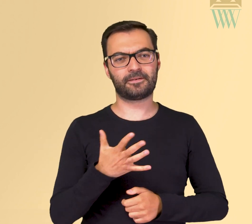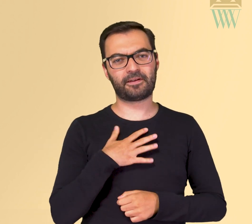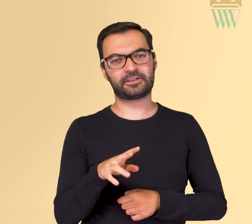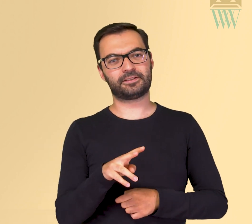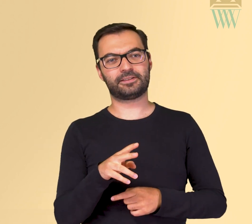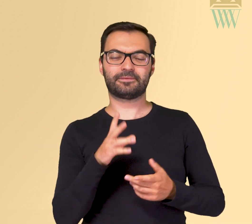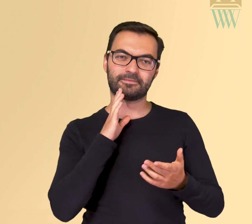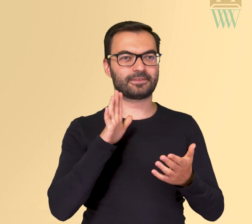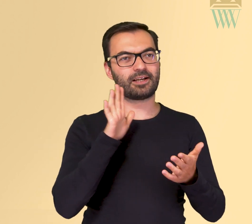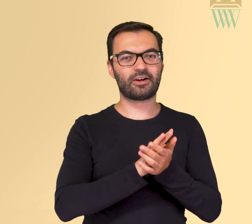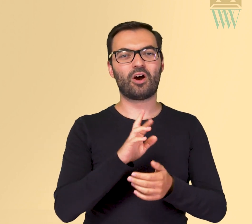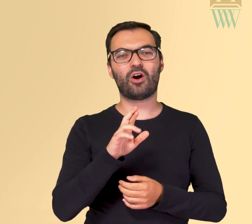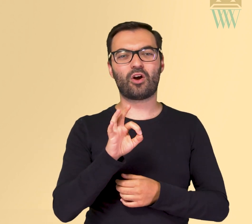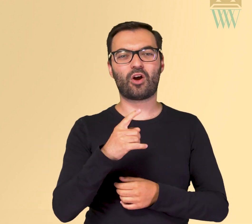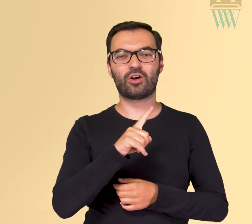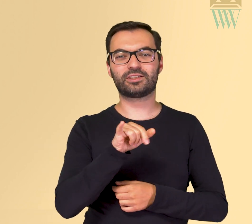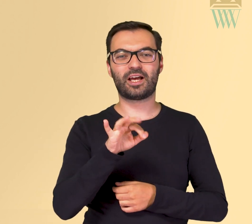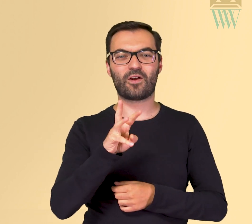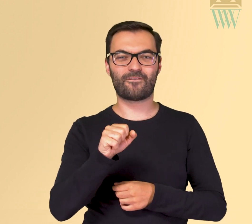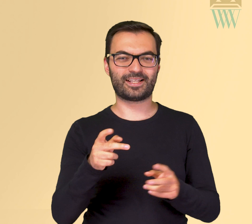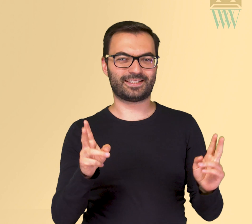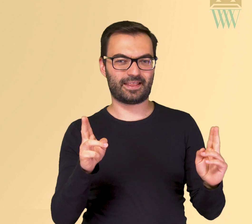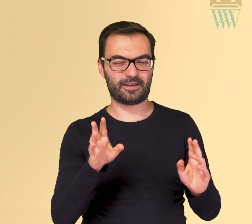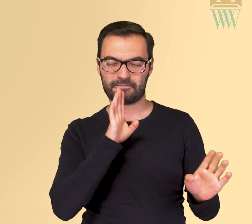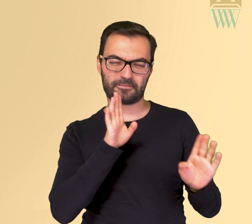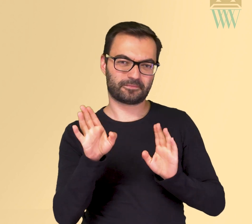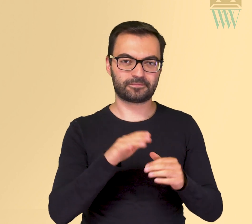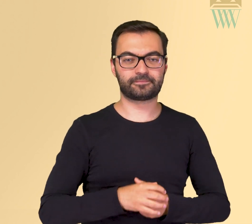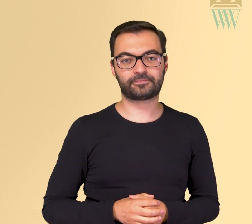tworząc przez to wrażenie sceny rodzajowej.